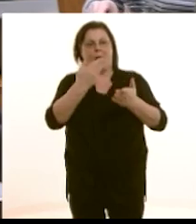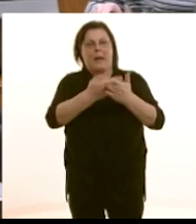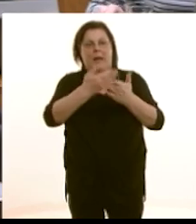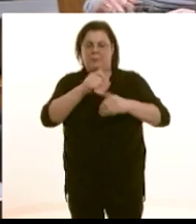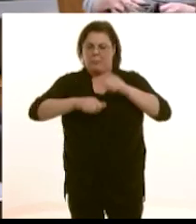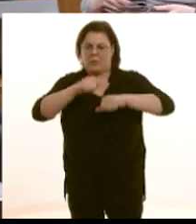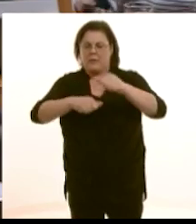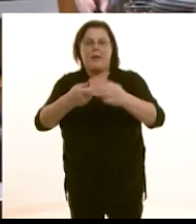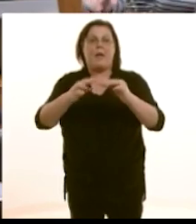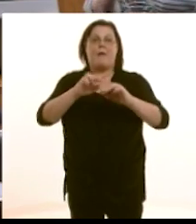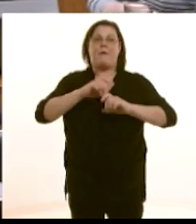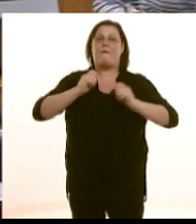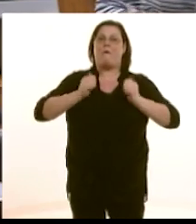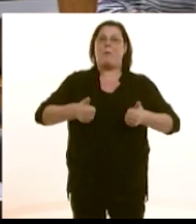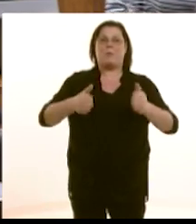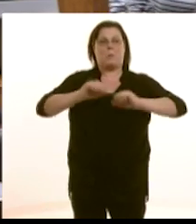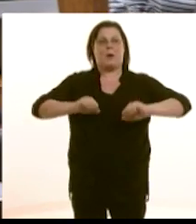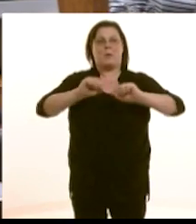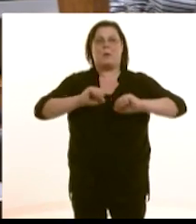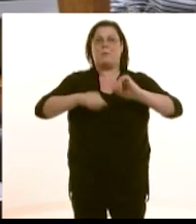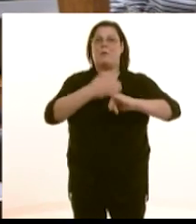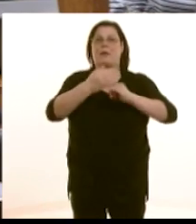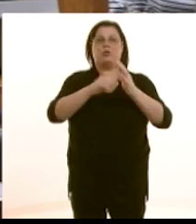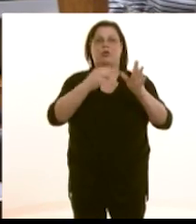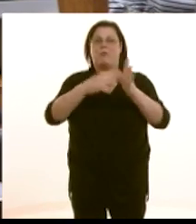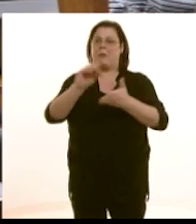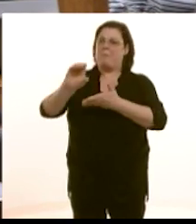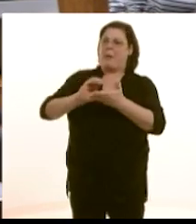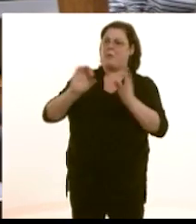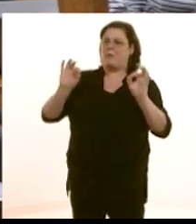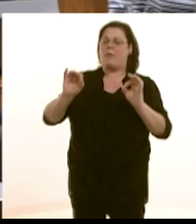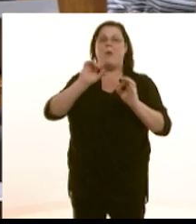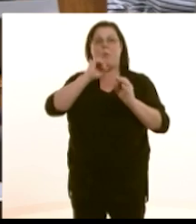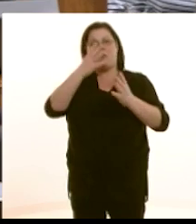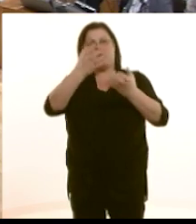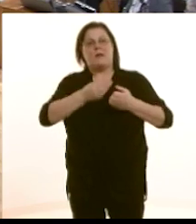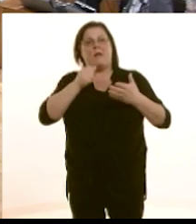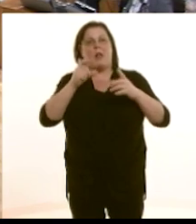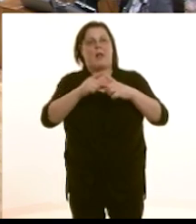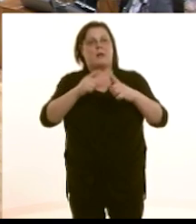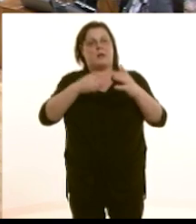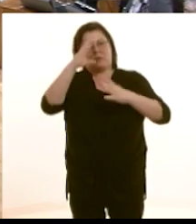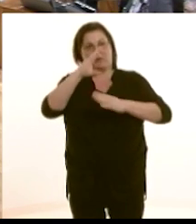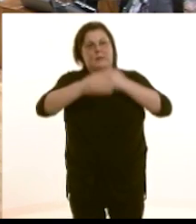llythyr yn rhoiír wybodaeth ddiweddaraf ac yn nodi pryd y dylid disgwyl y taliad.